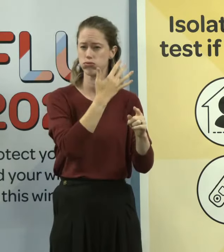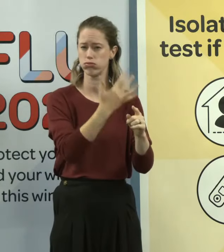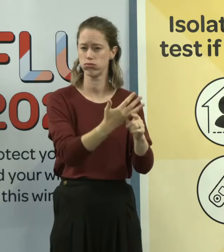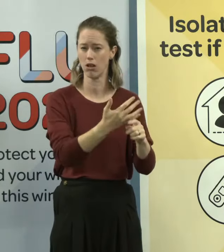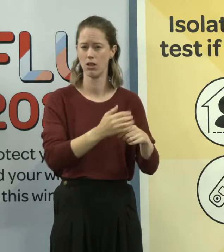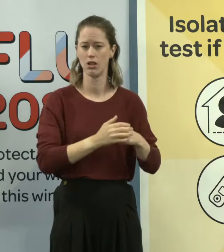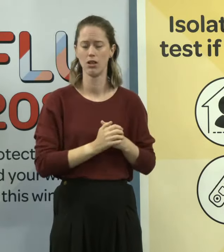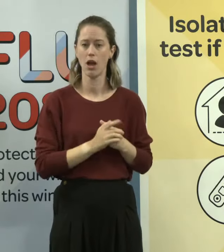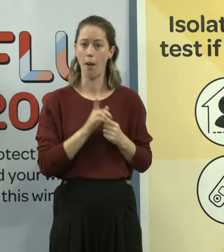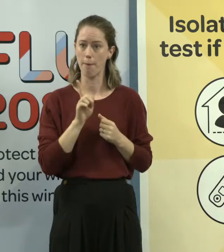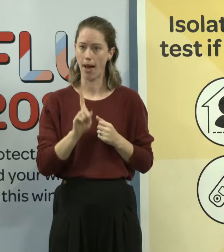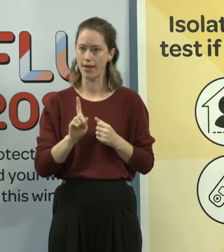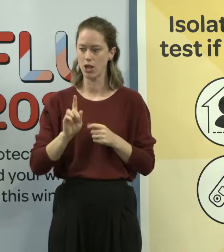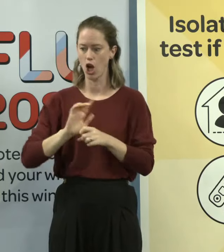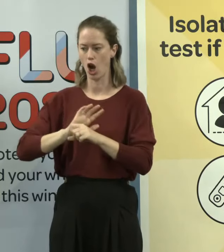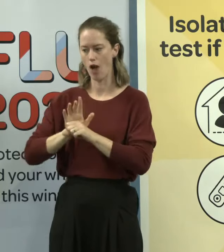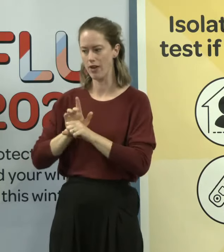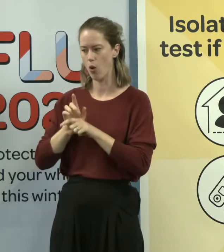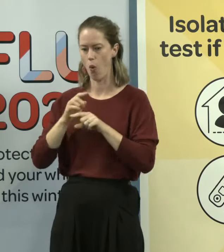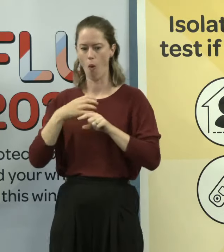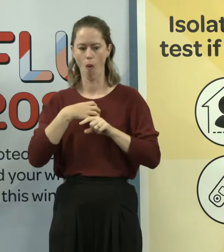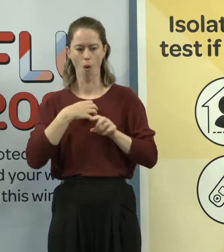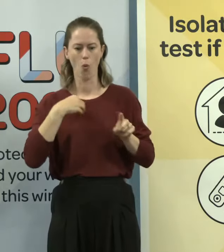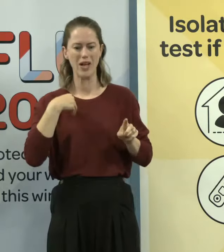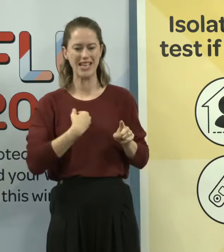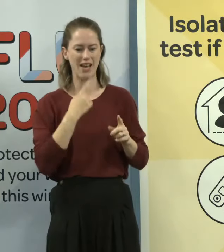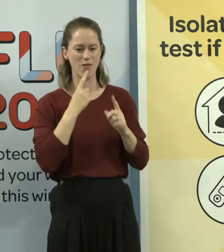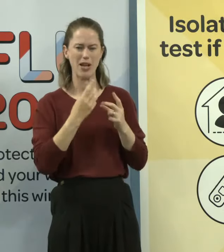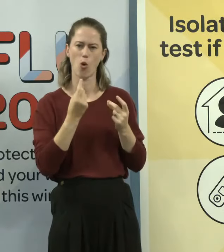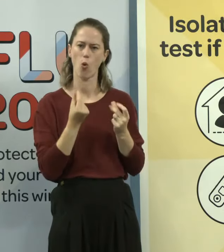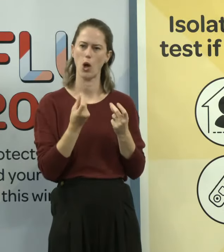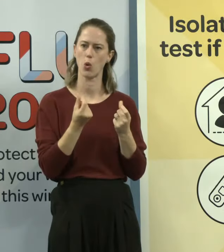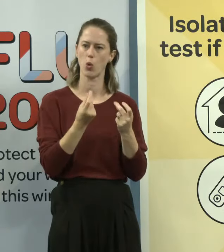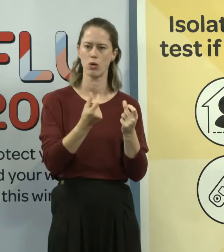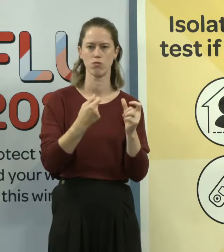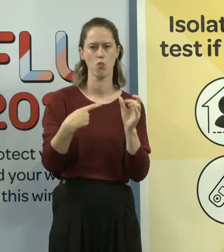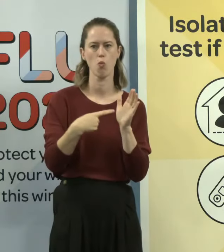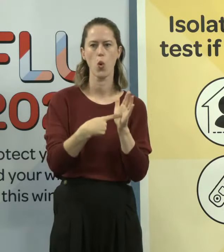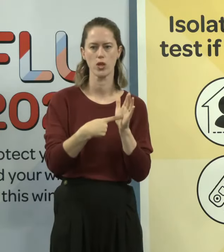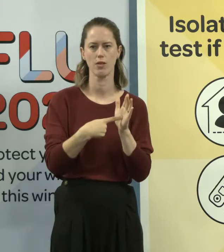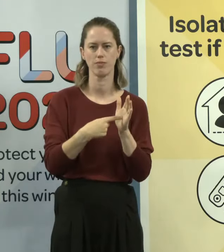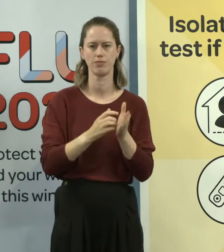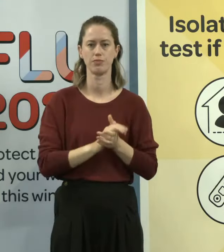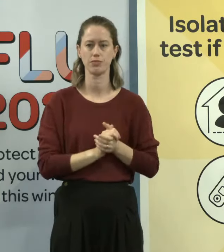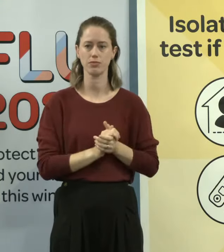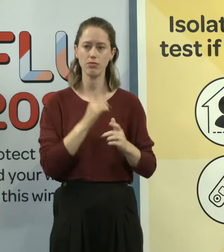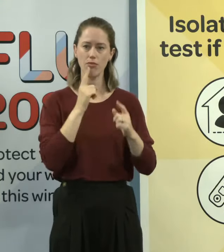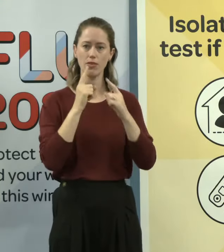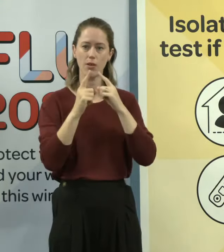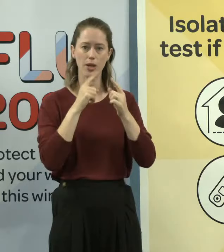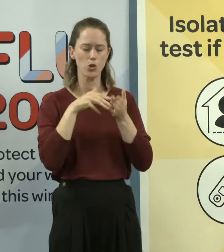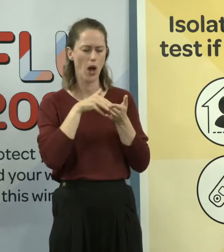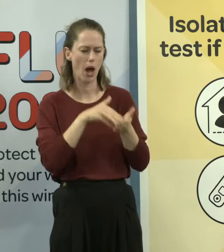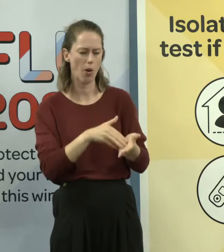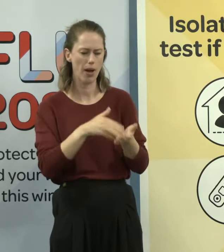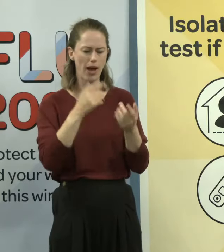putaiao pepa, e tuku ana i nga korero ki te putaiao me te